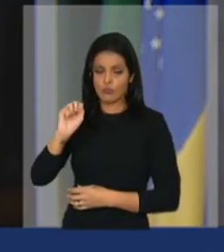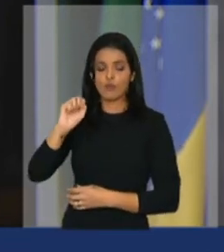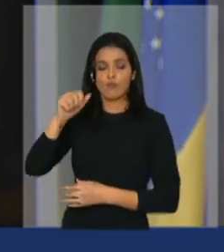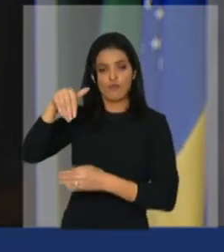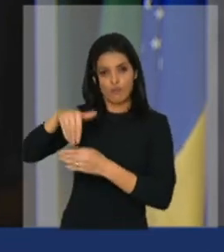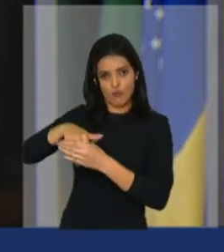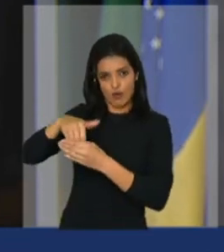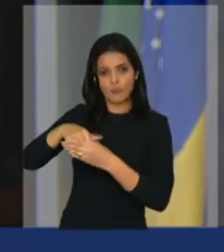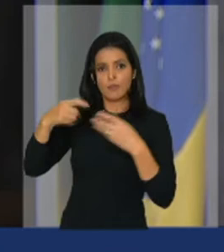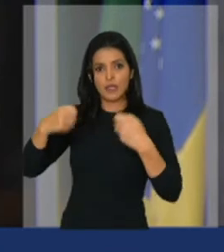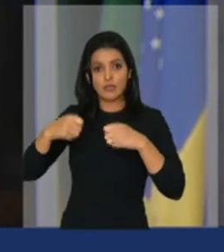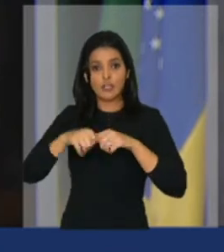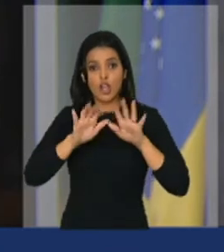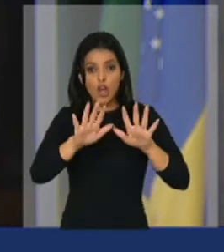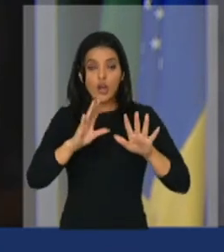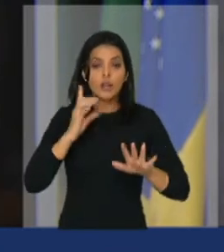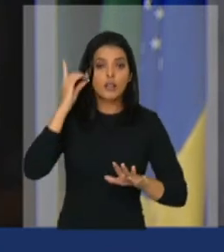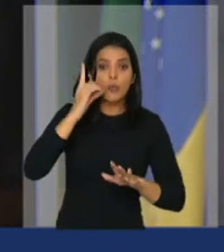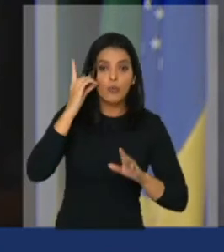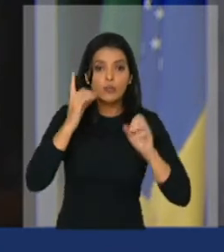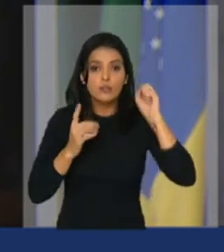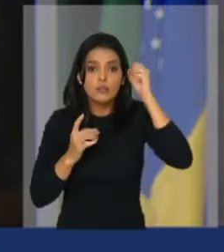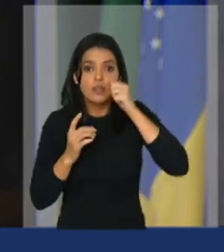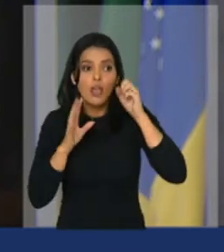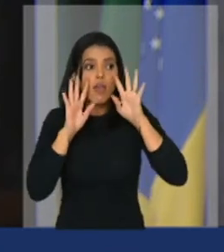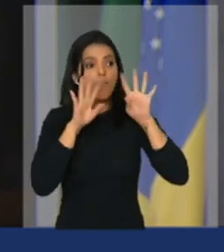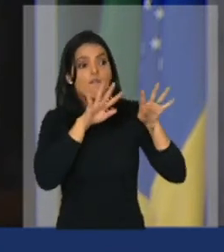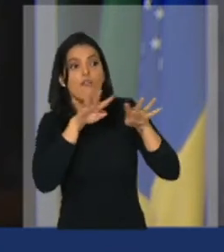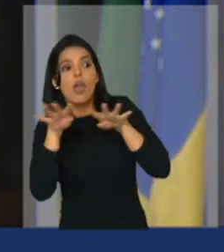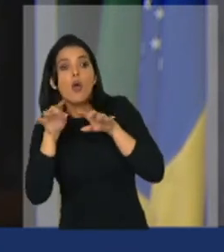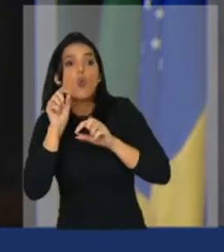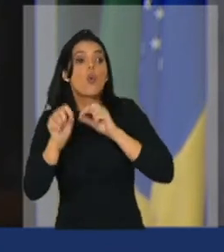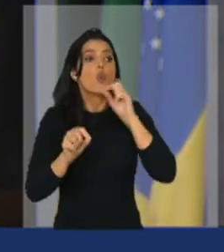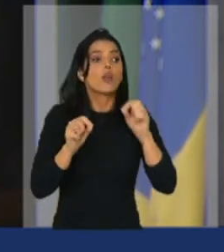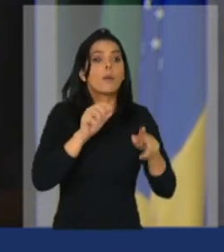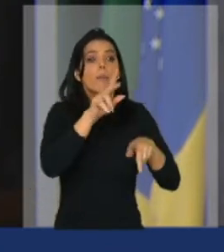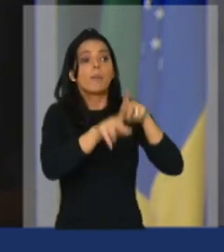ACONTECENDO NAS RUAS, PRESTEM ATENÇÃO, NA VOZ DO POVO... PRESTEM ATENÇÃO O QUE É QUE